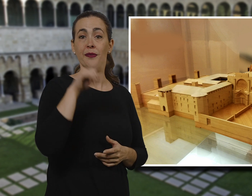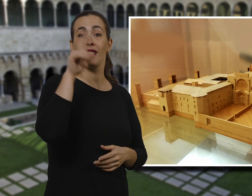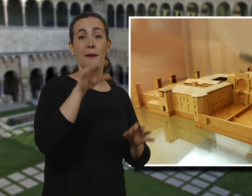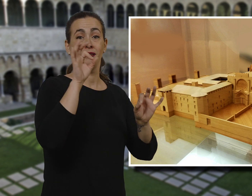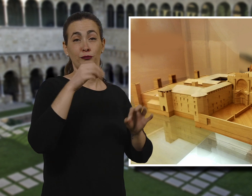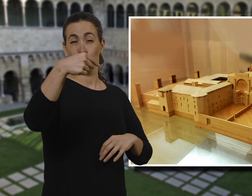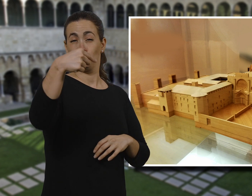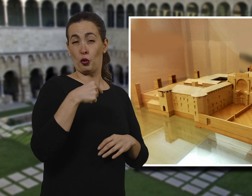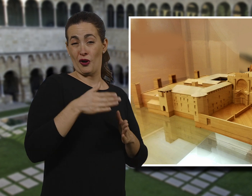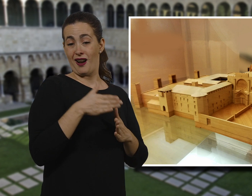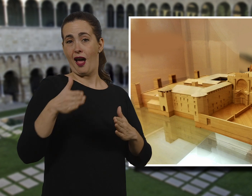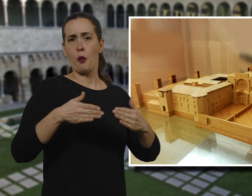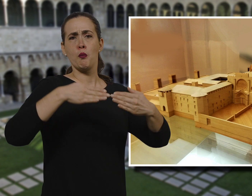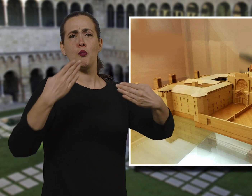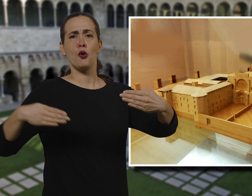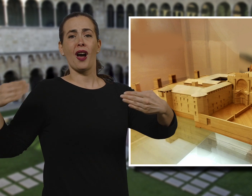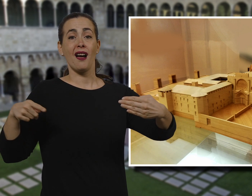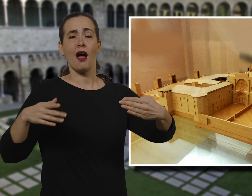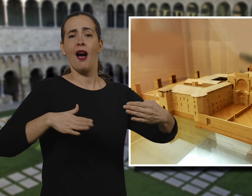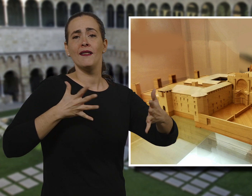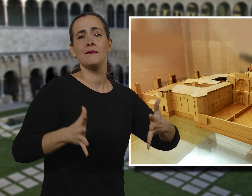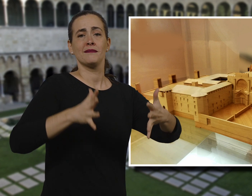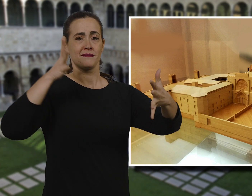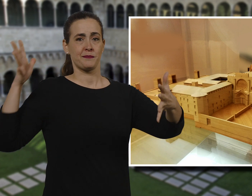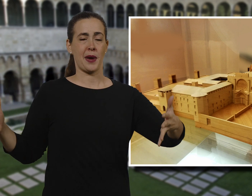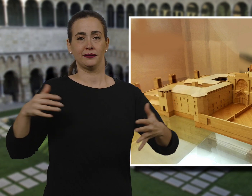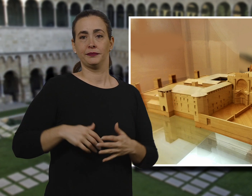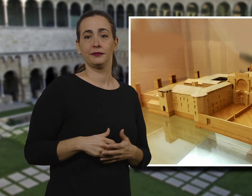També data d’aquests moments l’ampliació de la muralla pel costat sud,